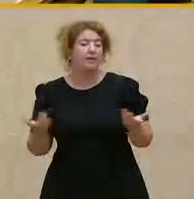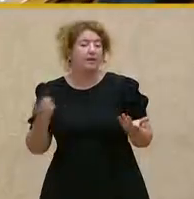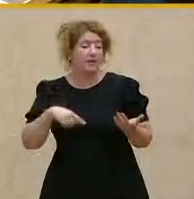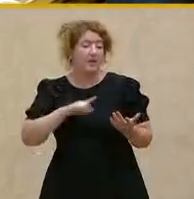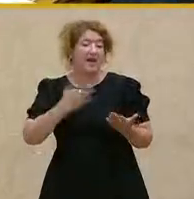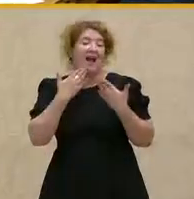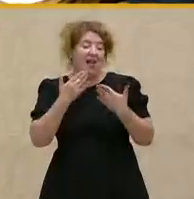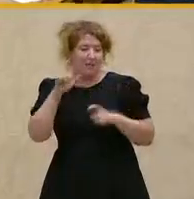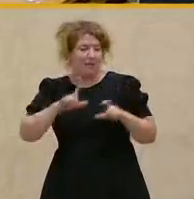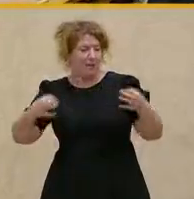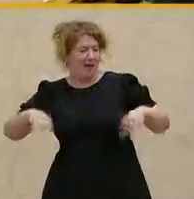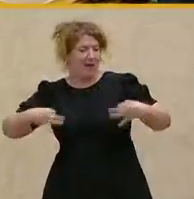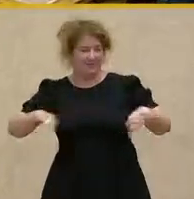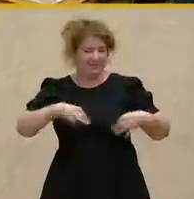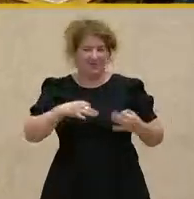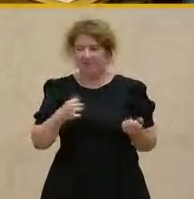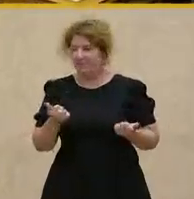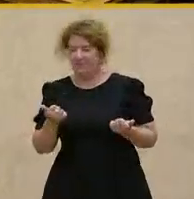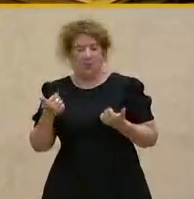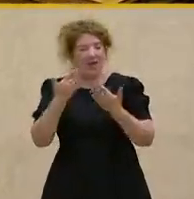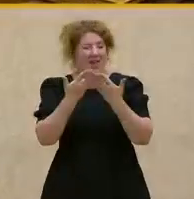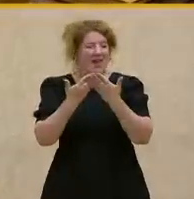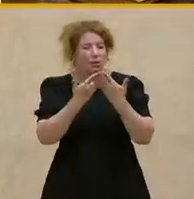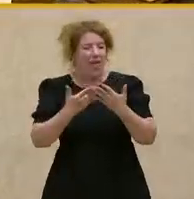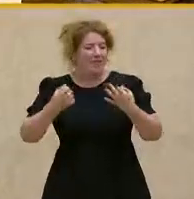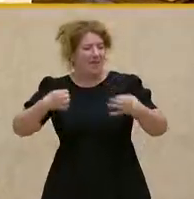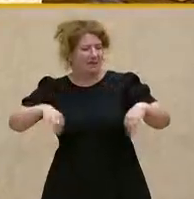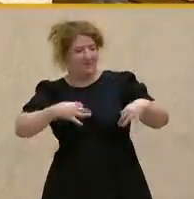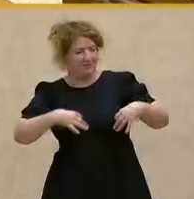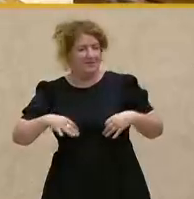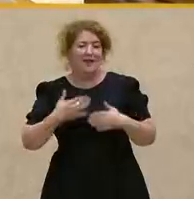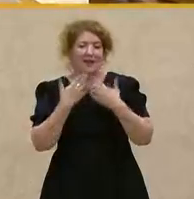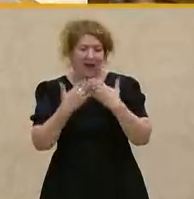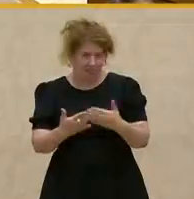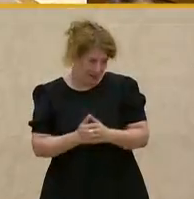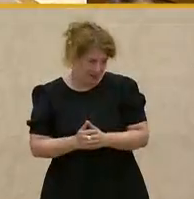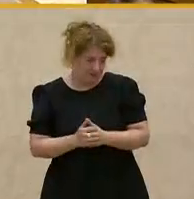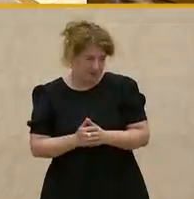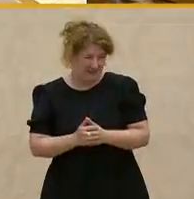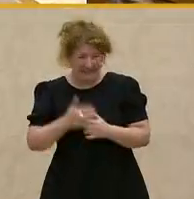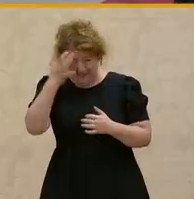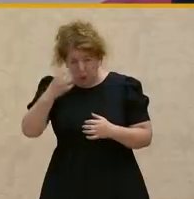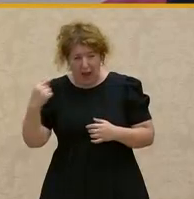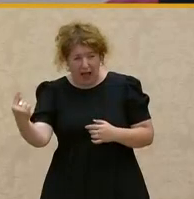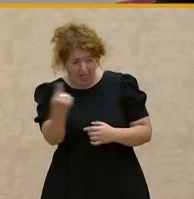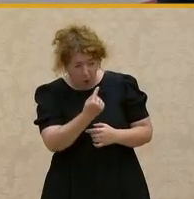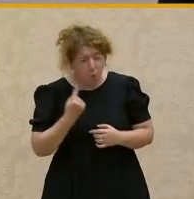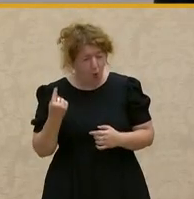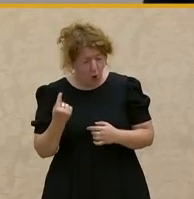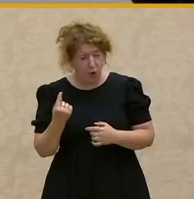más de estudiantes, etc., etc., estoy seguro de que cada uno de vosotros y nosotros nos